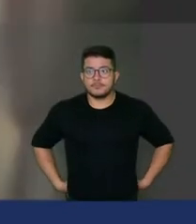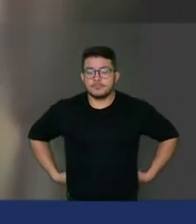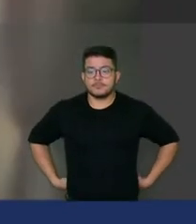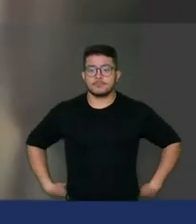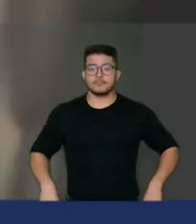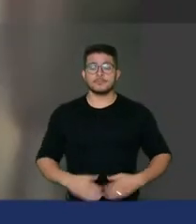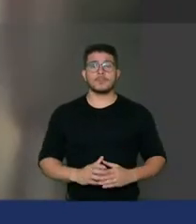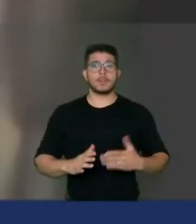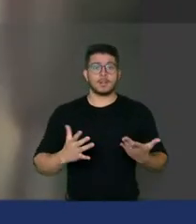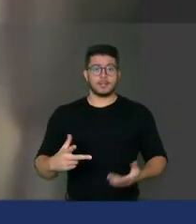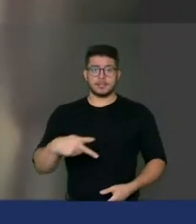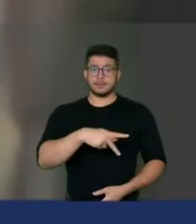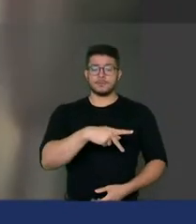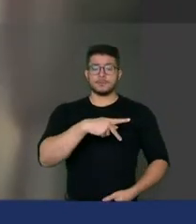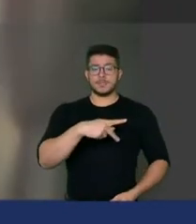SABINO. -- [DEP. CELSO SABINO]: